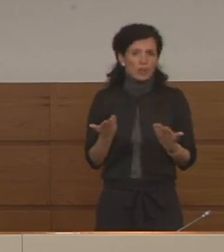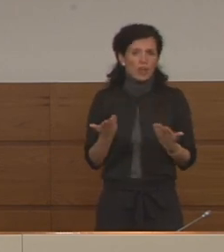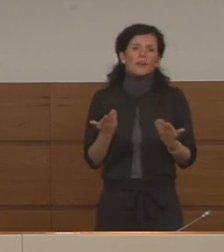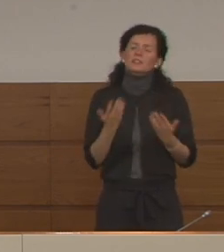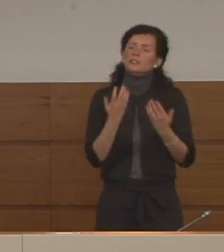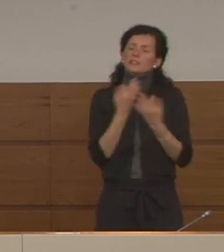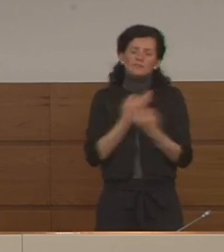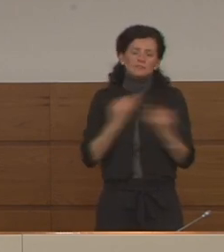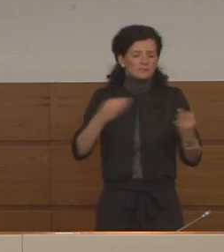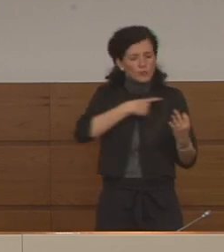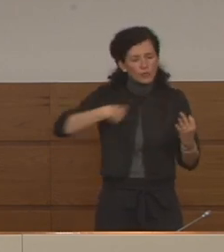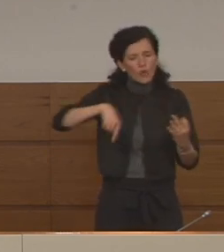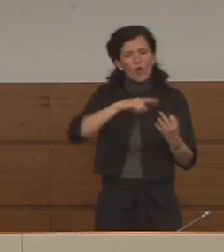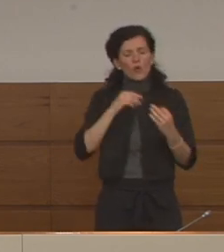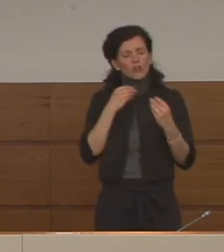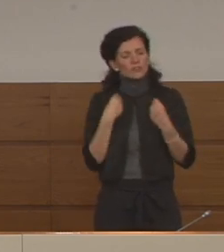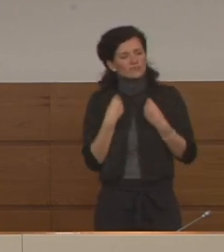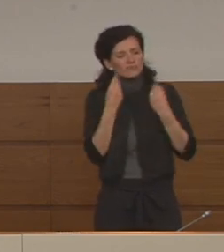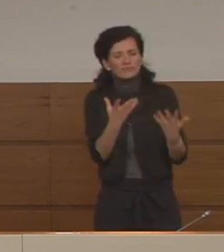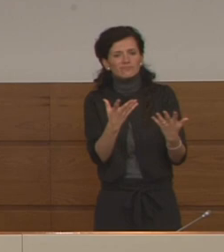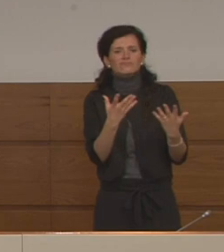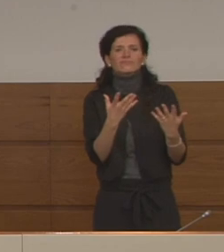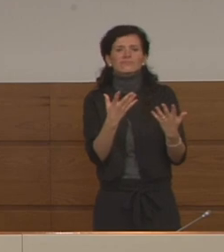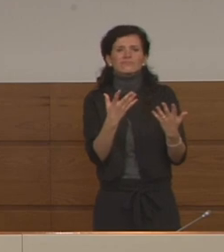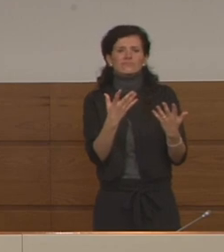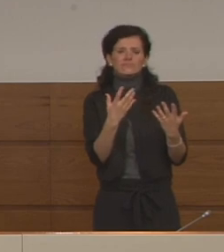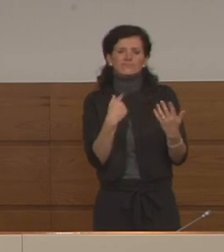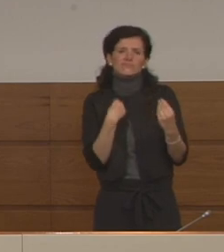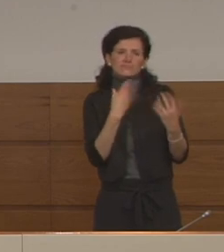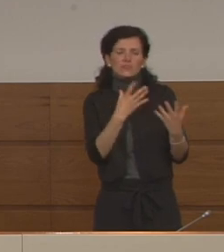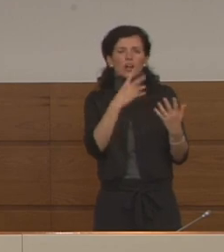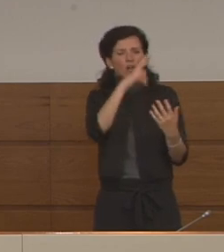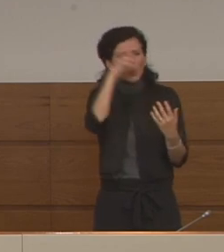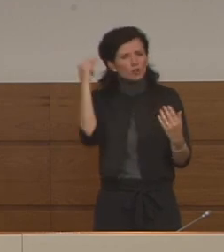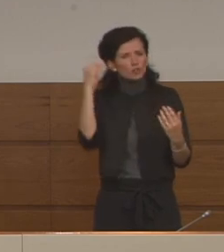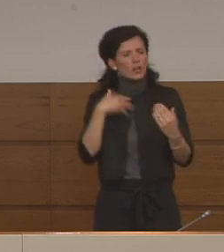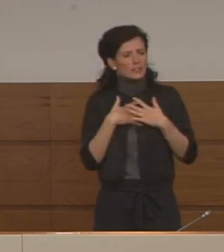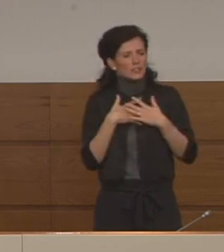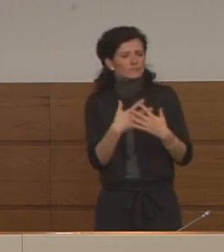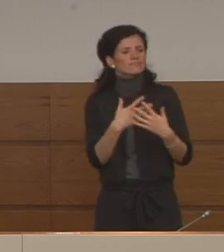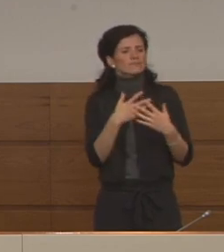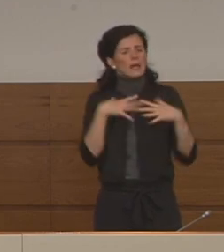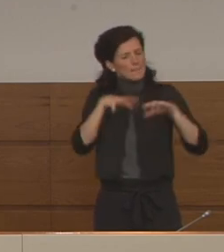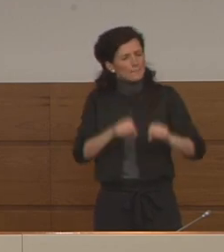tutta la nostra riconoscenza, ma va tutto il nostro impegno.